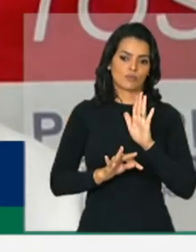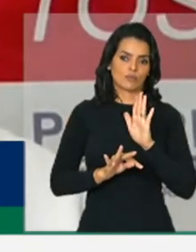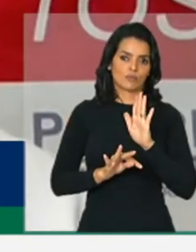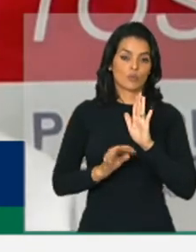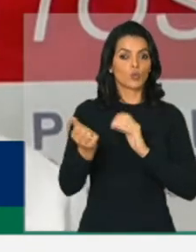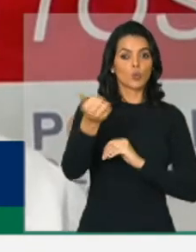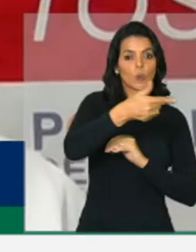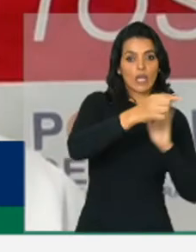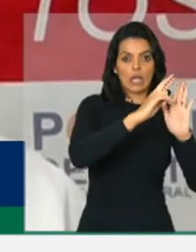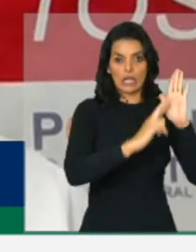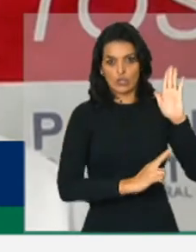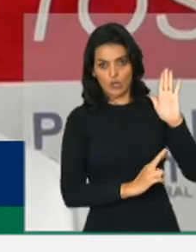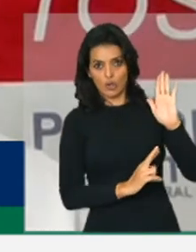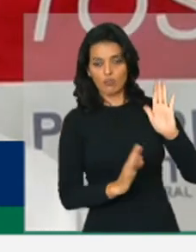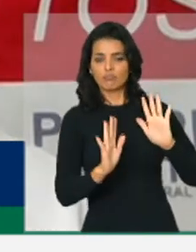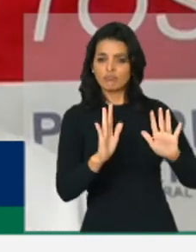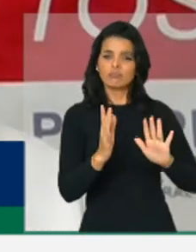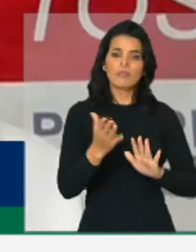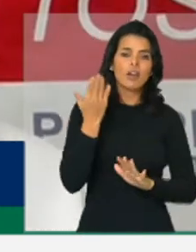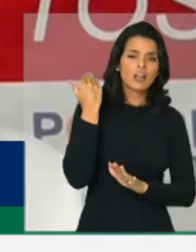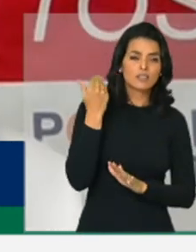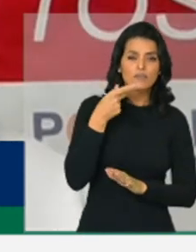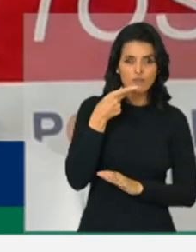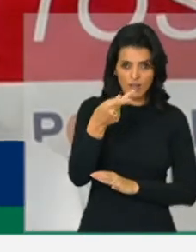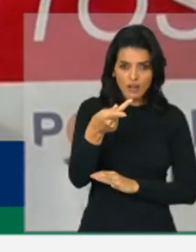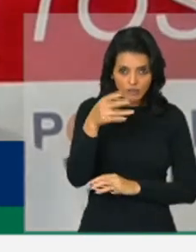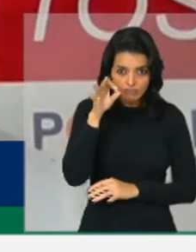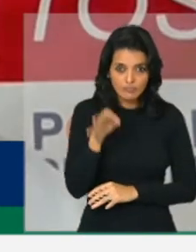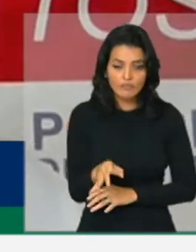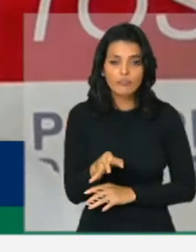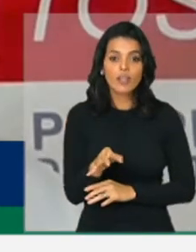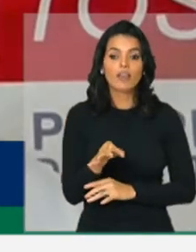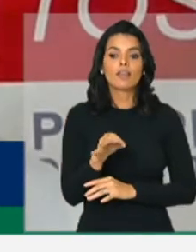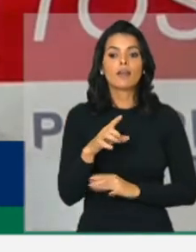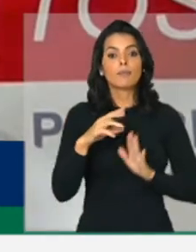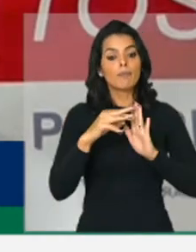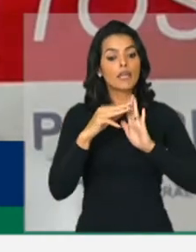PREFERÊNCIA ENTÃO NÃO VEM DIZER: AH O PDT É CONTRA... A ESQUERDA SÓ É CONTRA. ABSOLUTAMENTE NÃO. NÓS